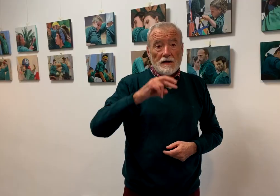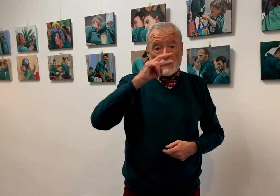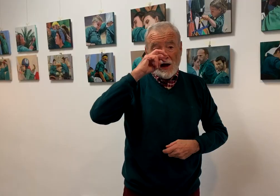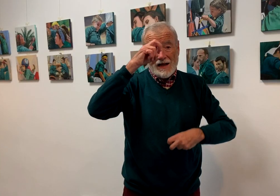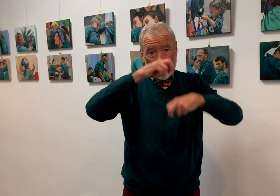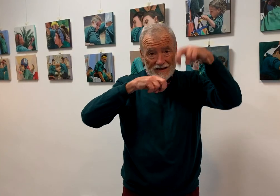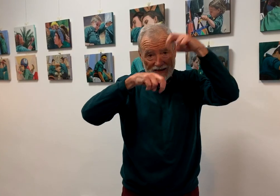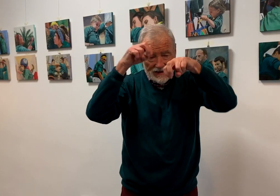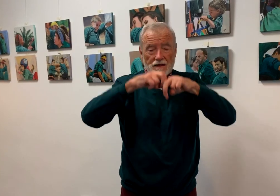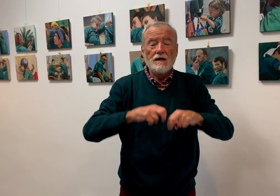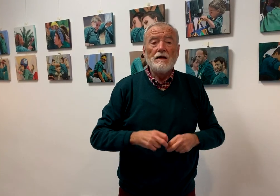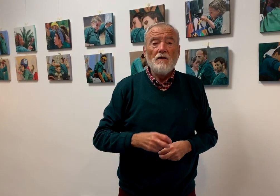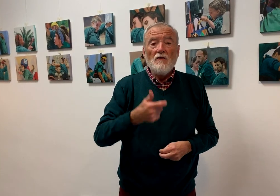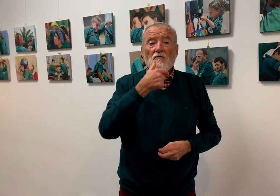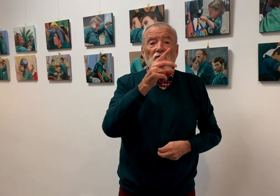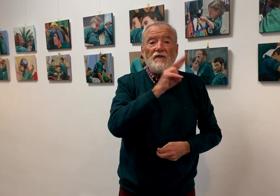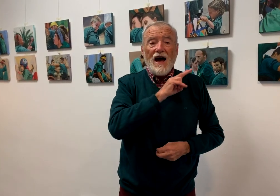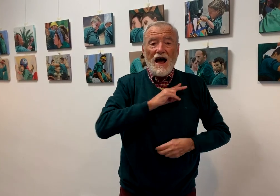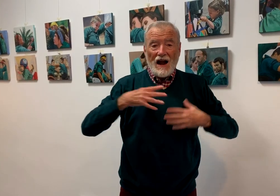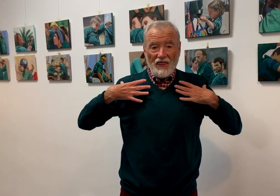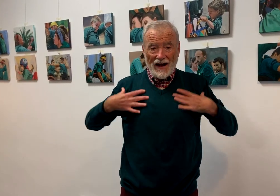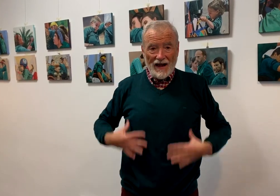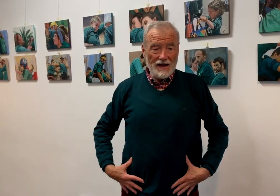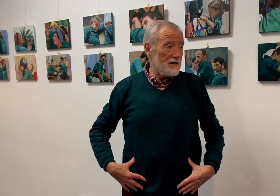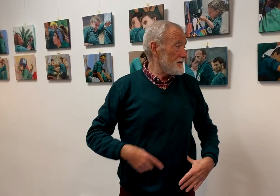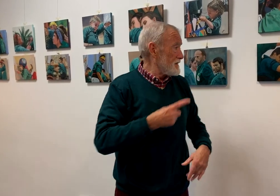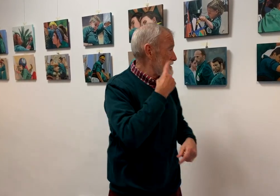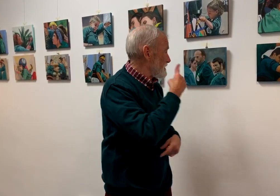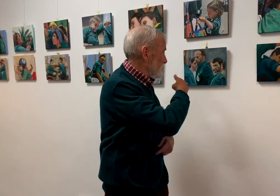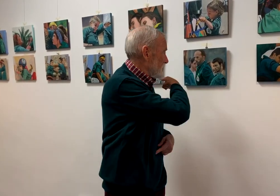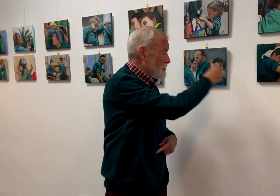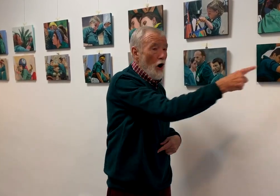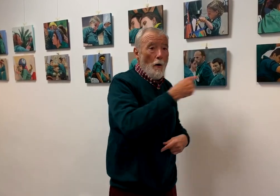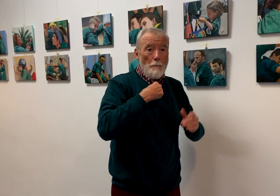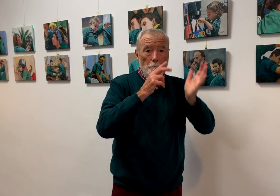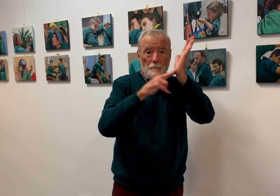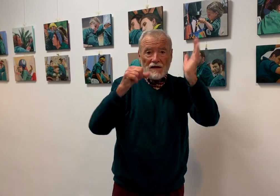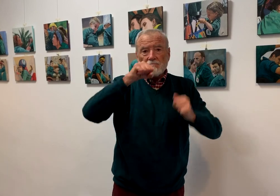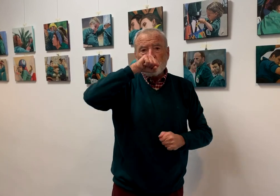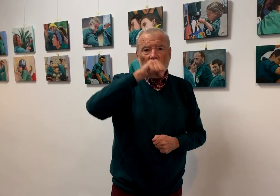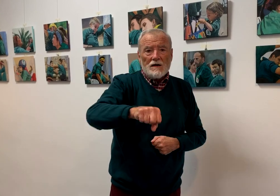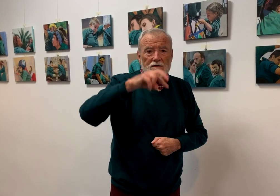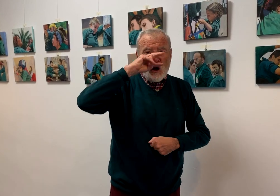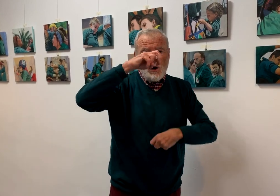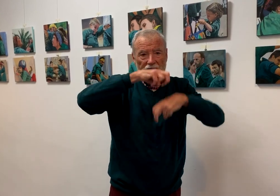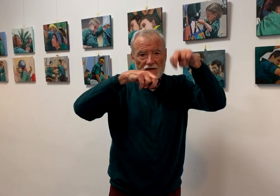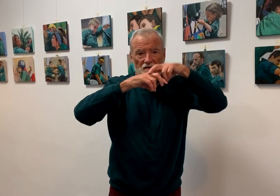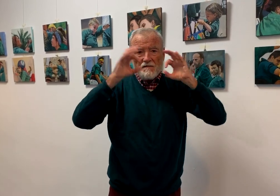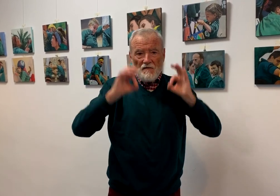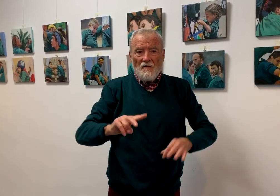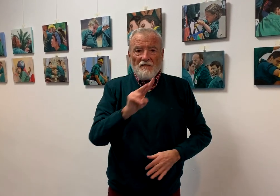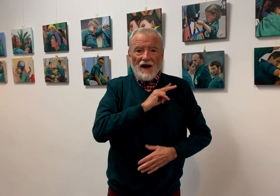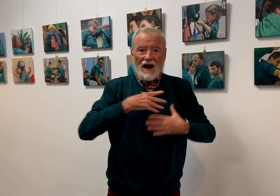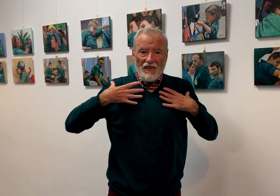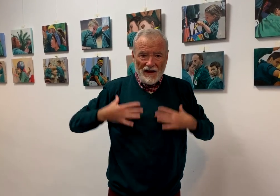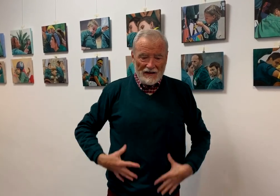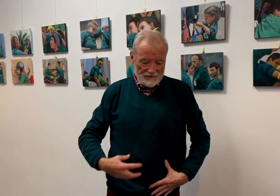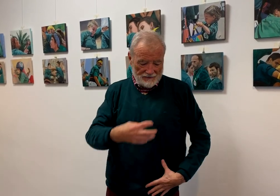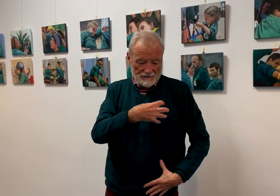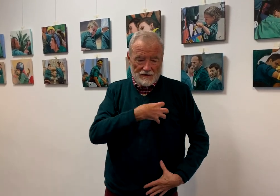Los castellers de Sant Cugat tienen la camiseta verde, mis pinturas favoritas son de los castellers de Sant Cugat con la camiseta verde